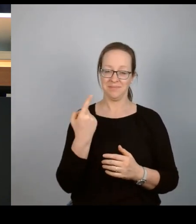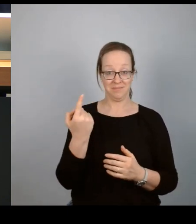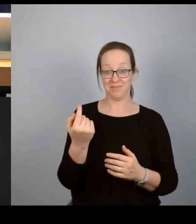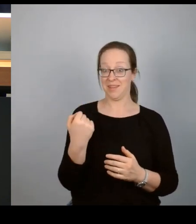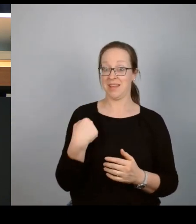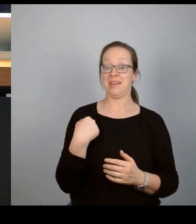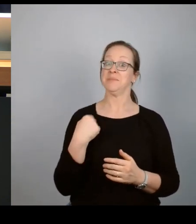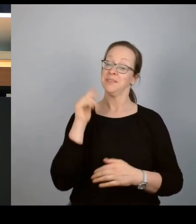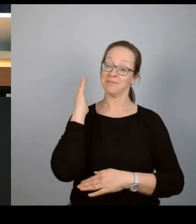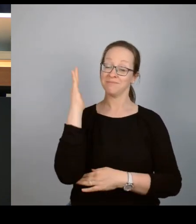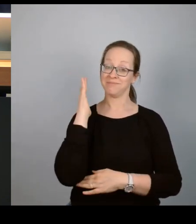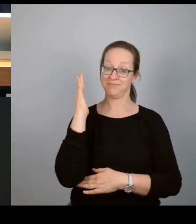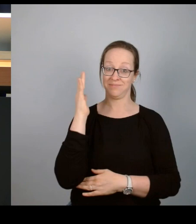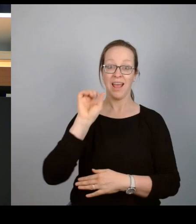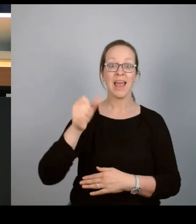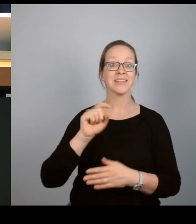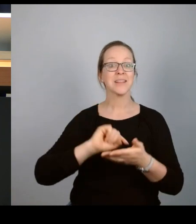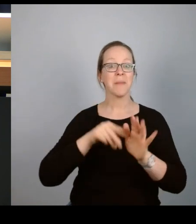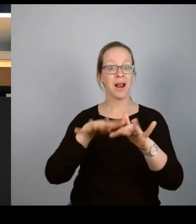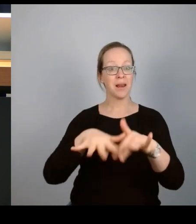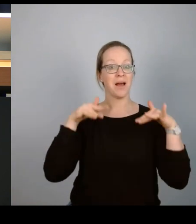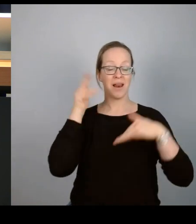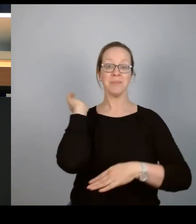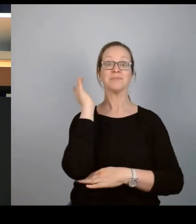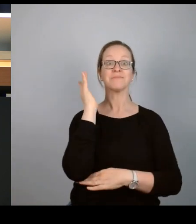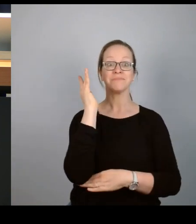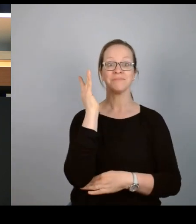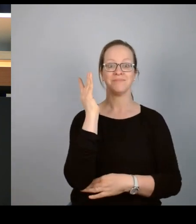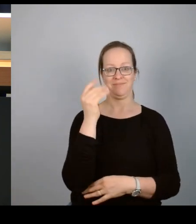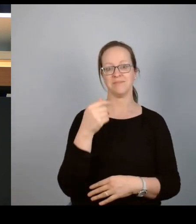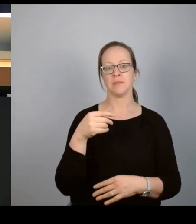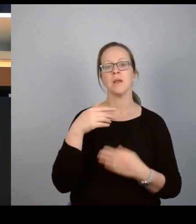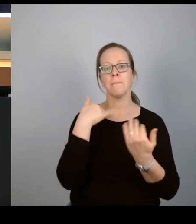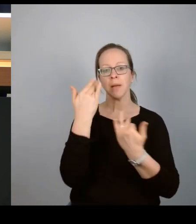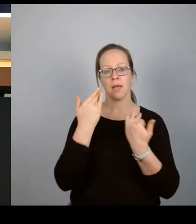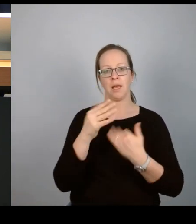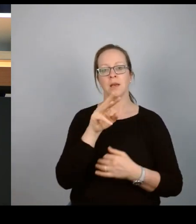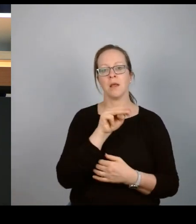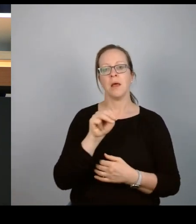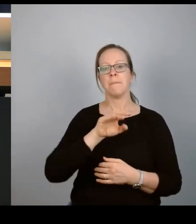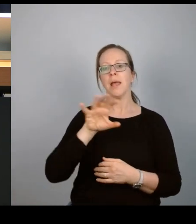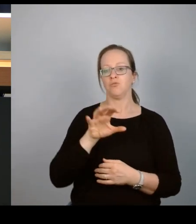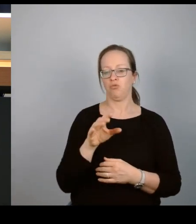Datenschutz-Bereich wirklich wunderbar auch machen. Ich bin ja selber Mitglied des Petitionsausschusses.